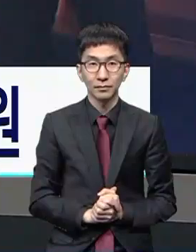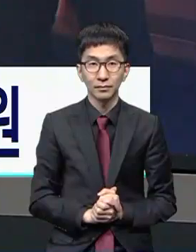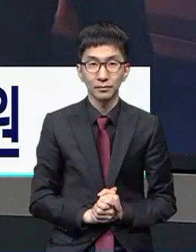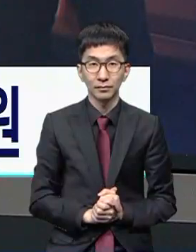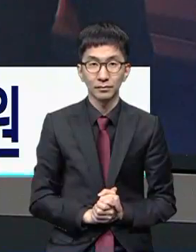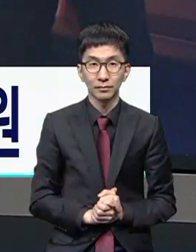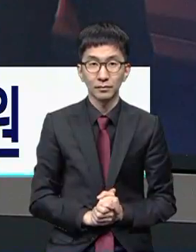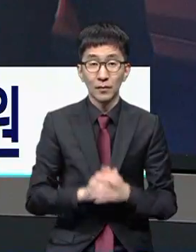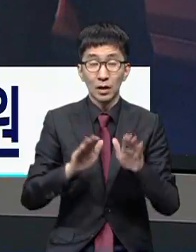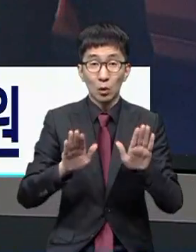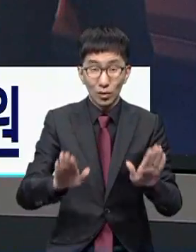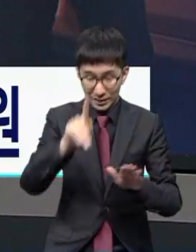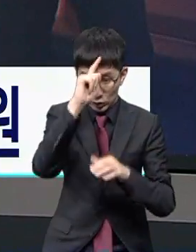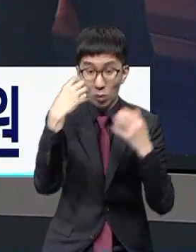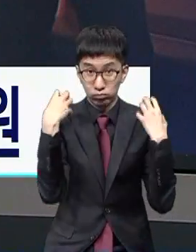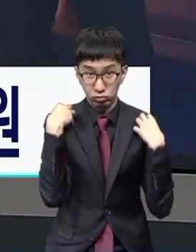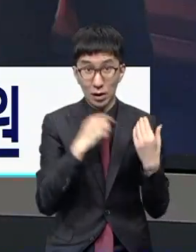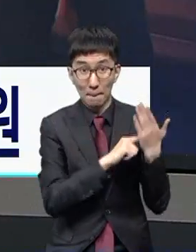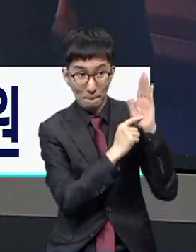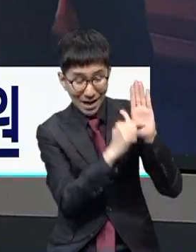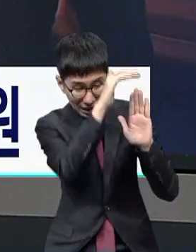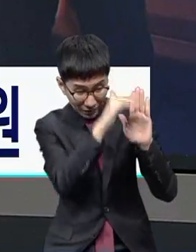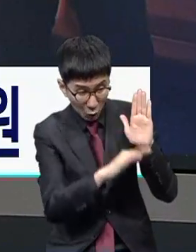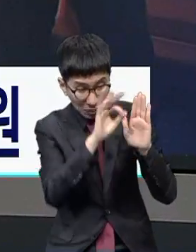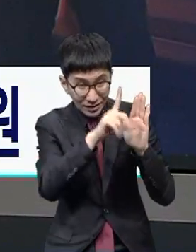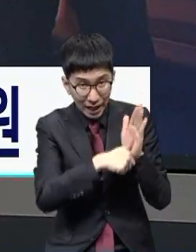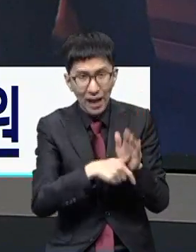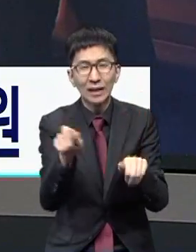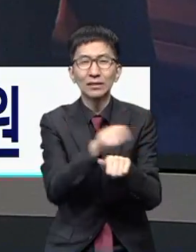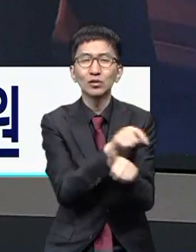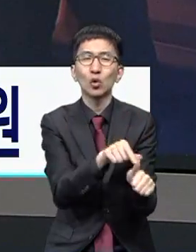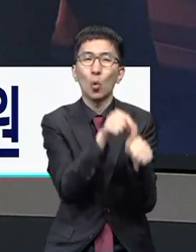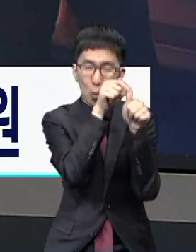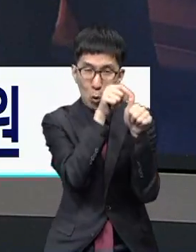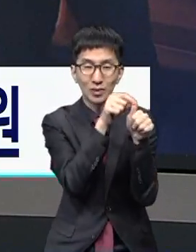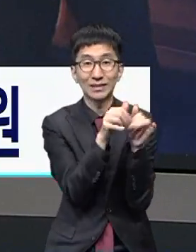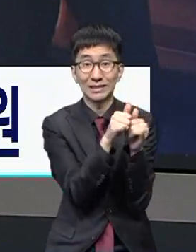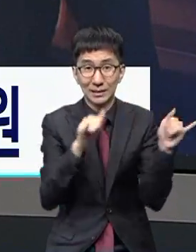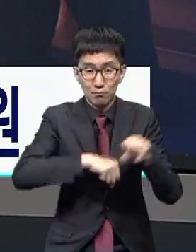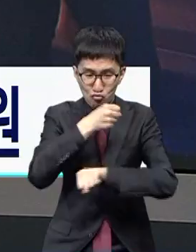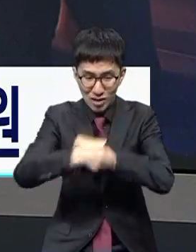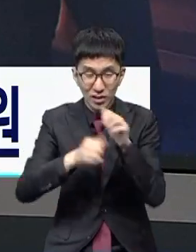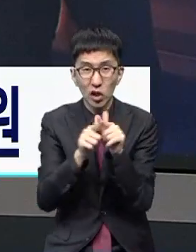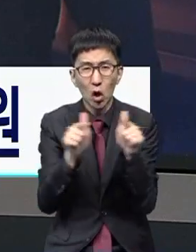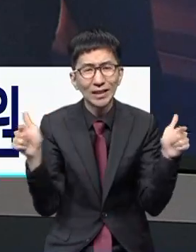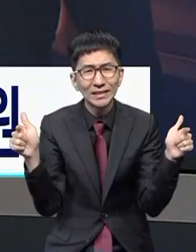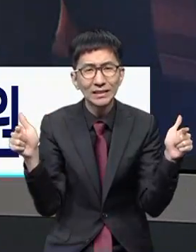(앵커) 정부가 오늘 내놓은 지원 대책에는 특수고용직이나 프리랜서 같은 고용 취약 계층을 위한 현금 지원도